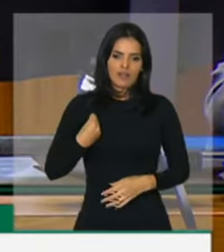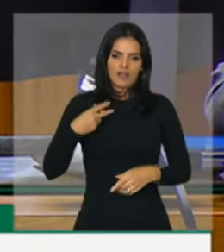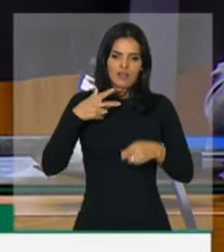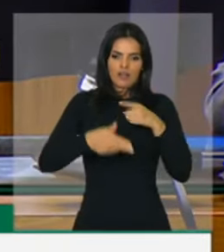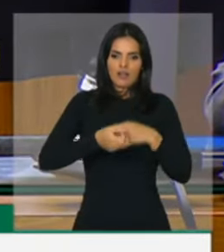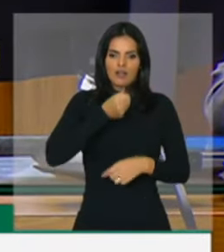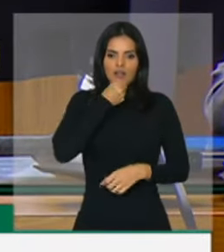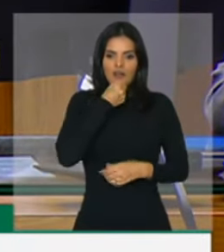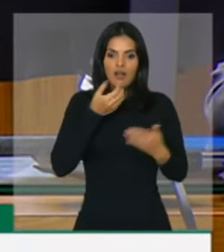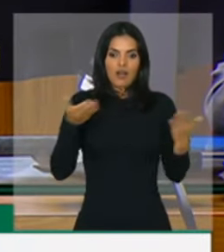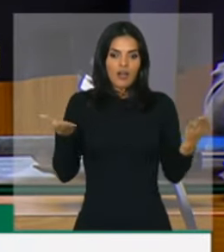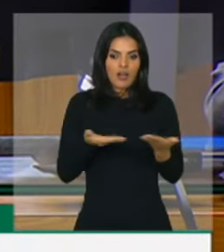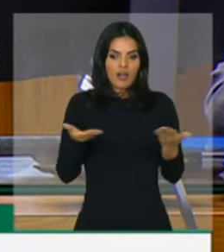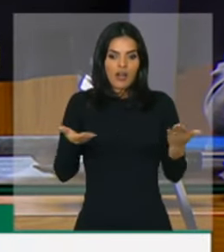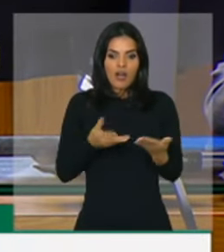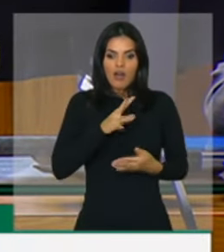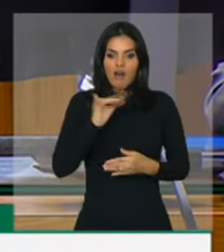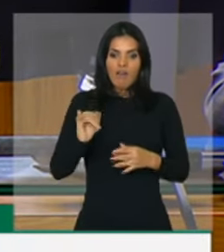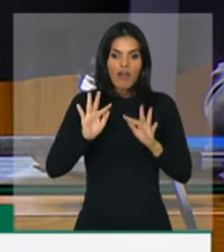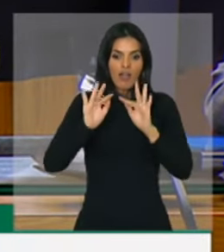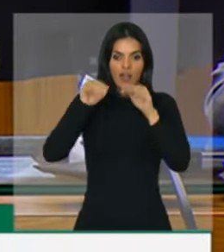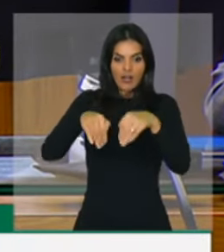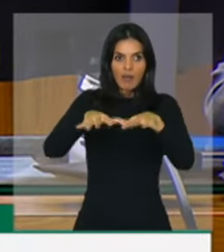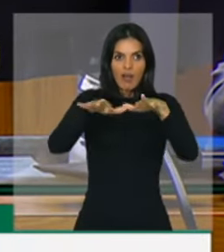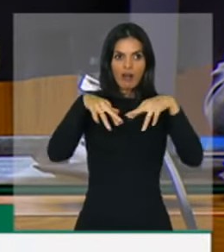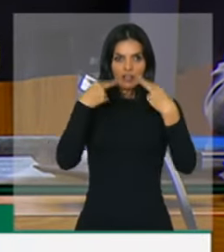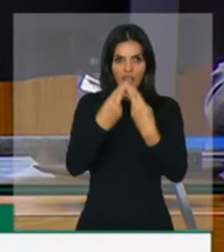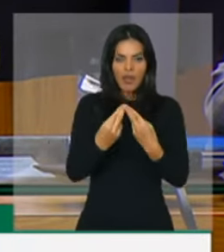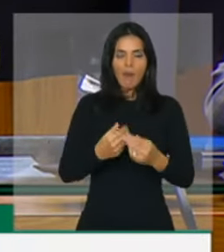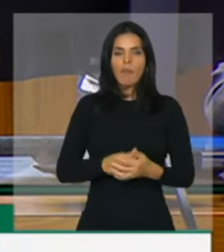ACABAR O TEMPO DA SESSÃO. DEPUTADA SORAYA MANATO. [DEPUTADA]: OBRIGADA, SENHOR PRESIDENTE. A DINHEIRO